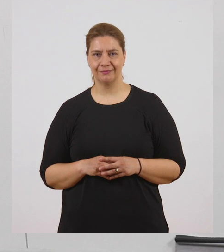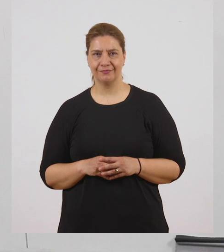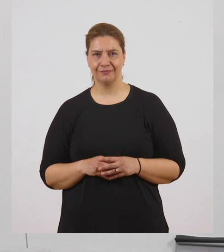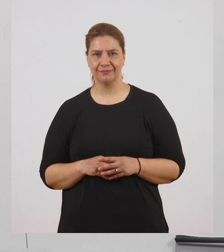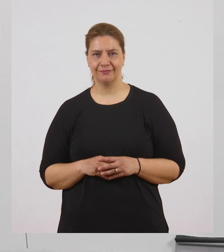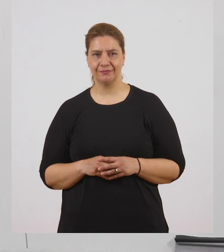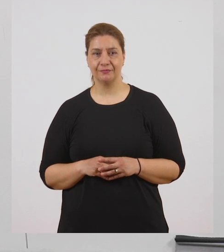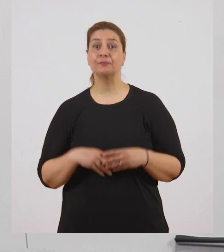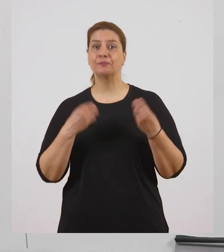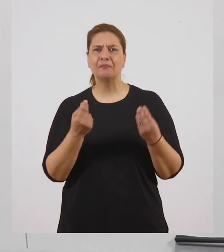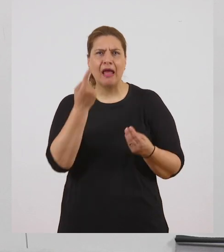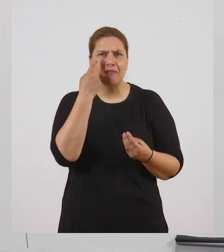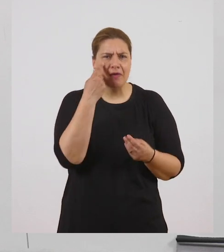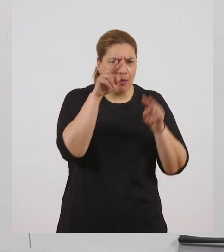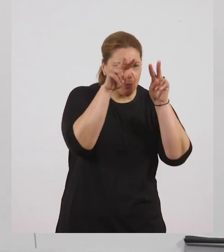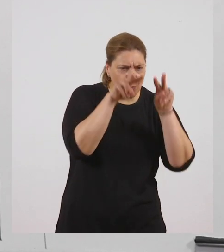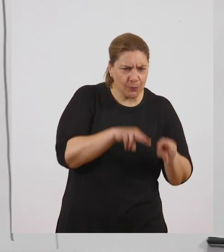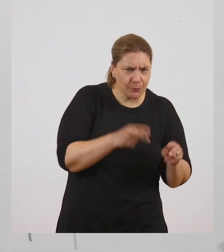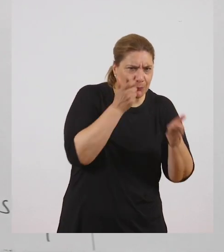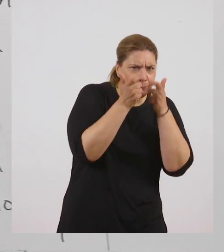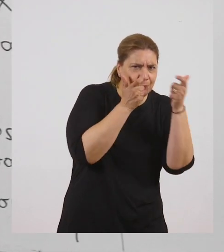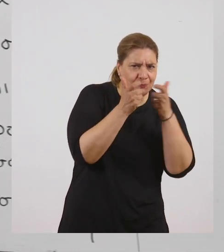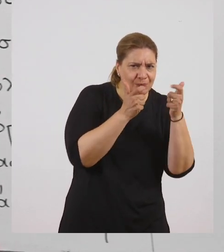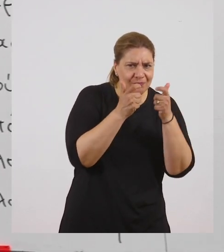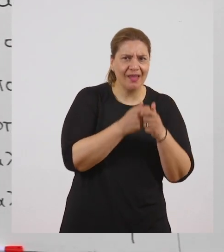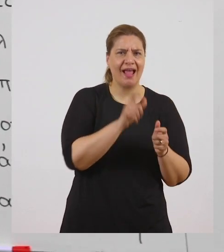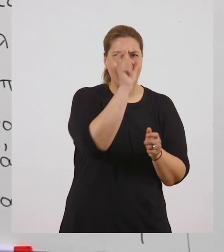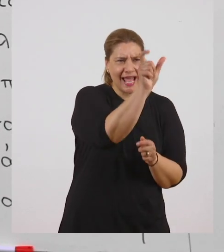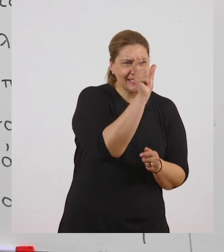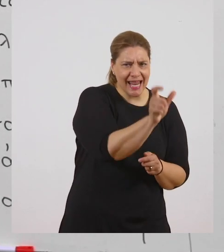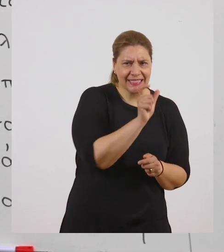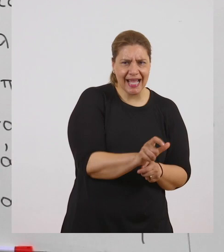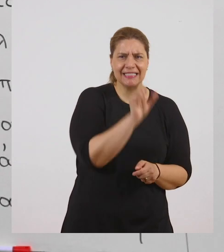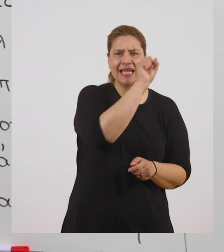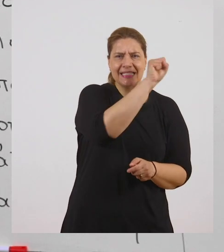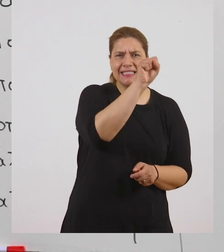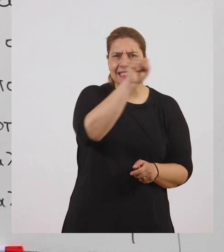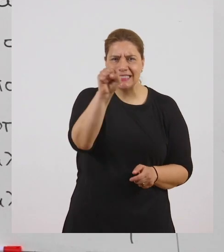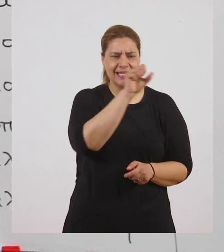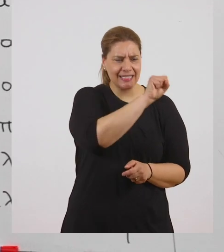Παρατηρούμε ότι όλες οι λέξεις έχουν δύο "σσ". Όπως ακριβώς και η μητέρα - λέξη "θάλασσα",